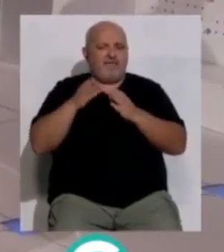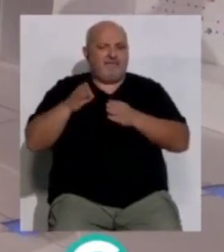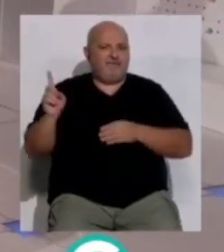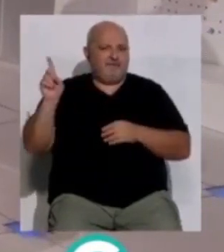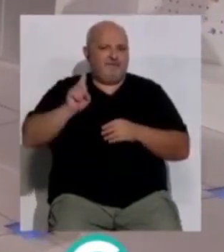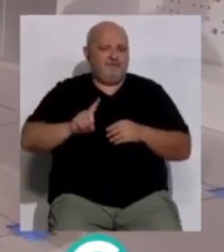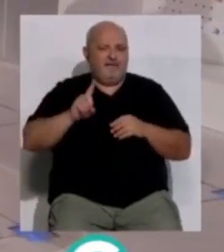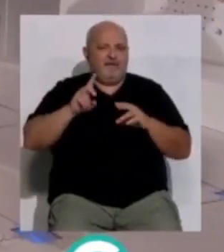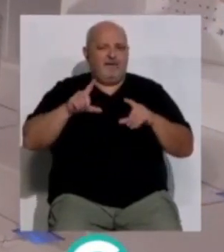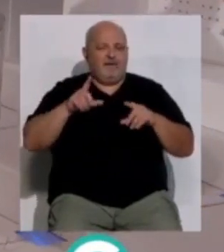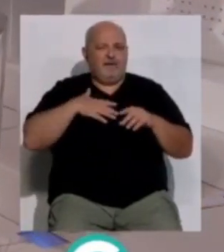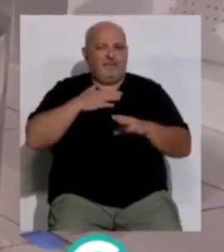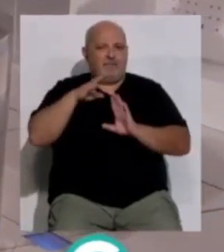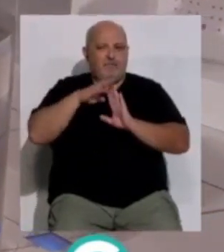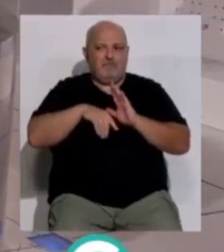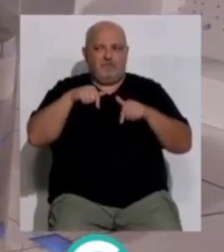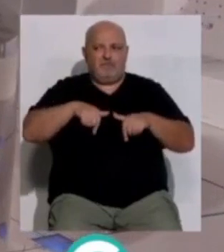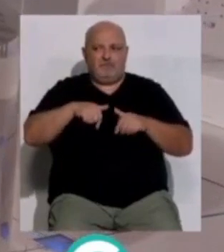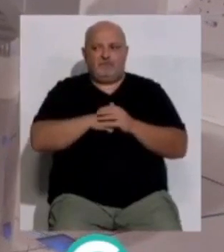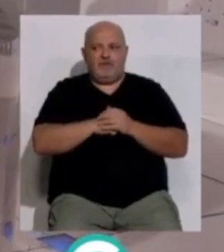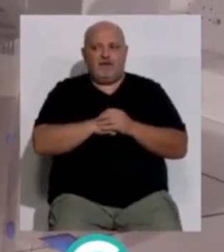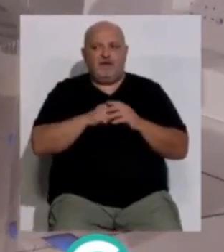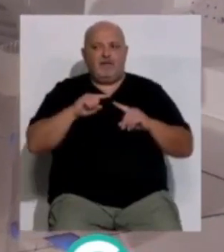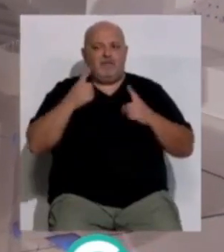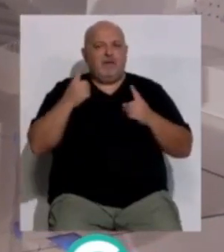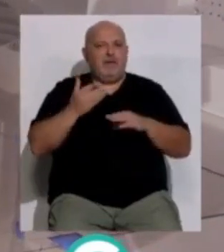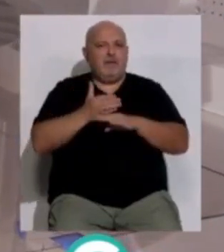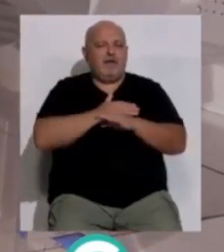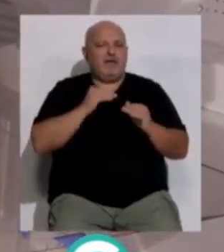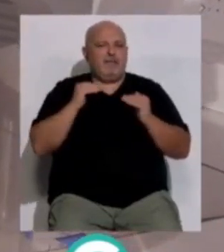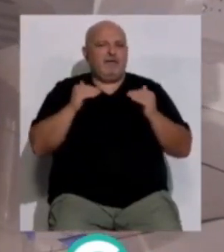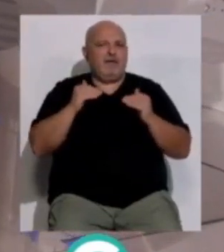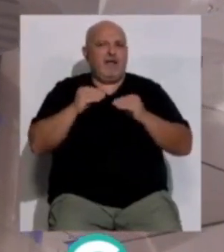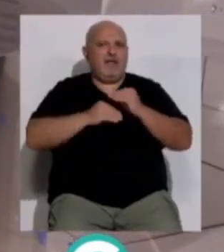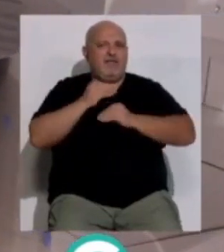por aquí en el plató de onda Cádiz de televisión en esta pretemporada que voy a realizar el Cádiz